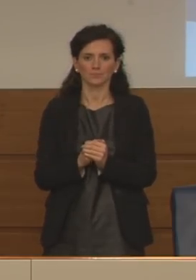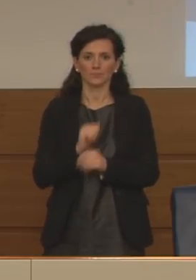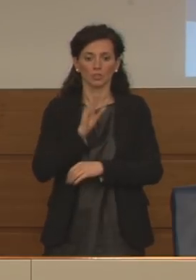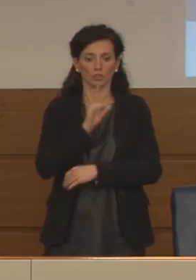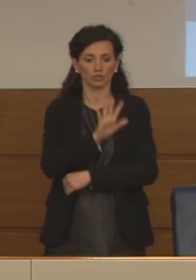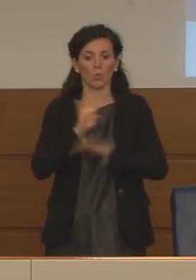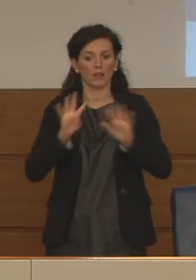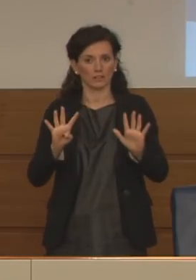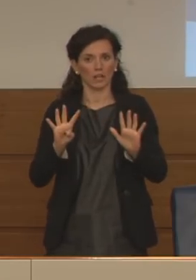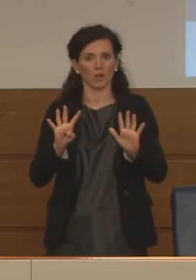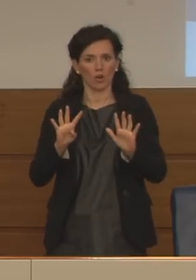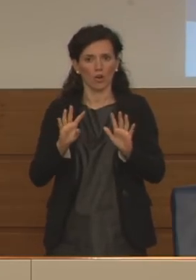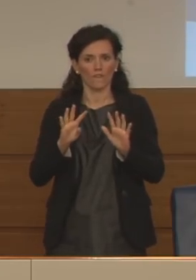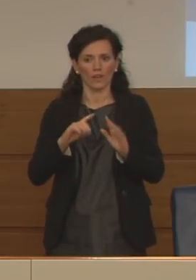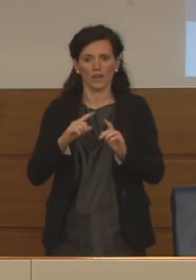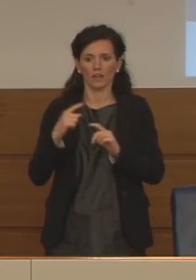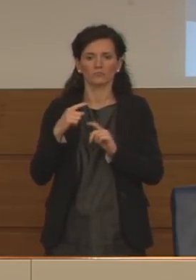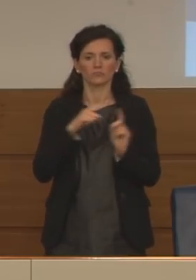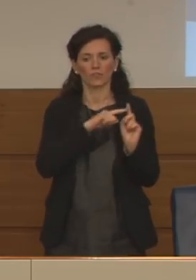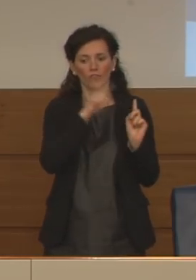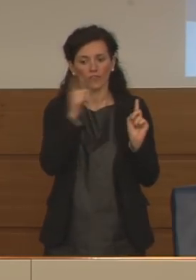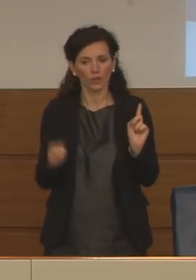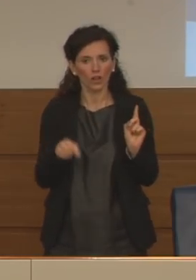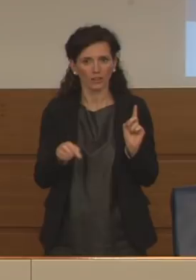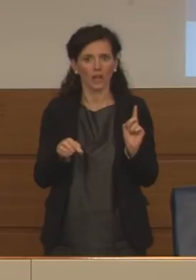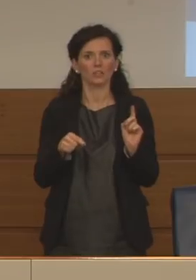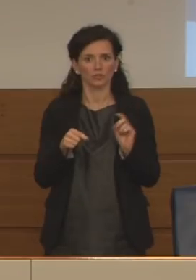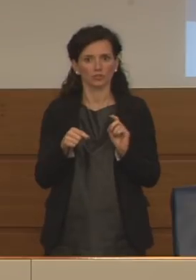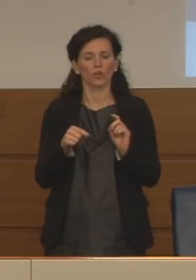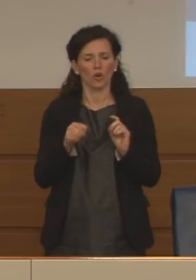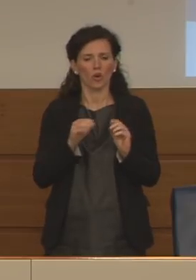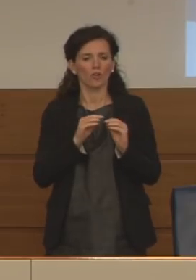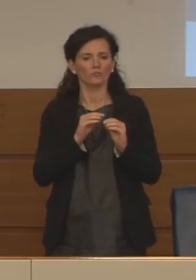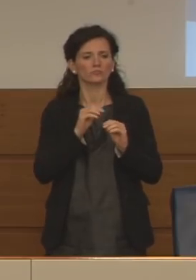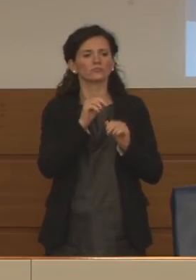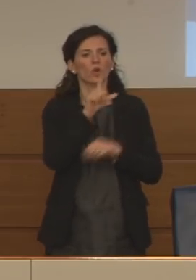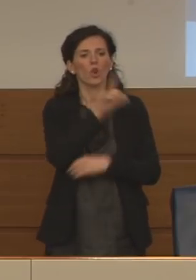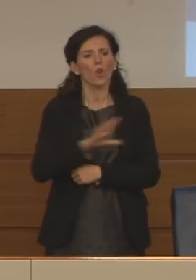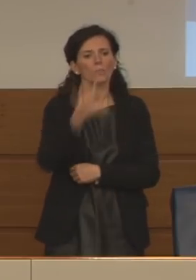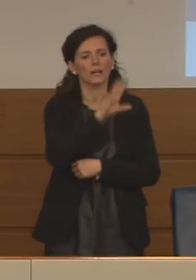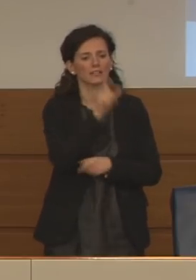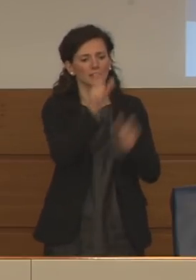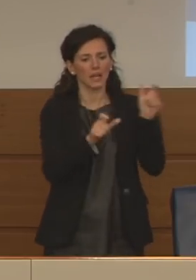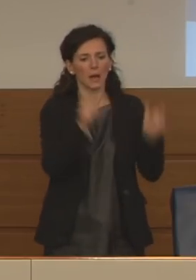operazioni CROSS fatte fino ad oggi di pazienti lombardi portati in terapia